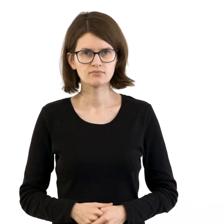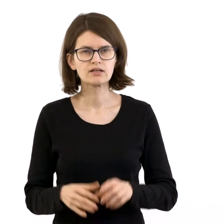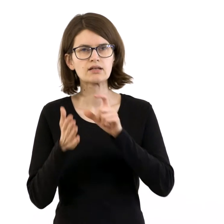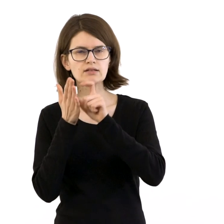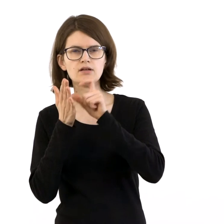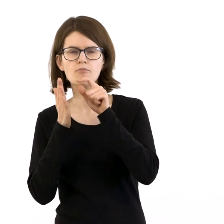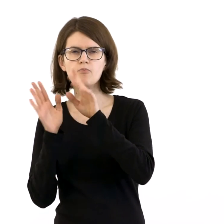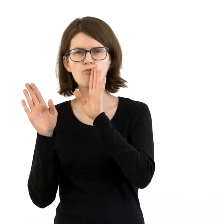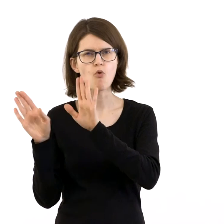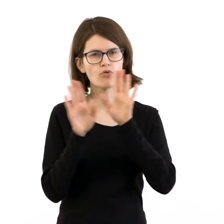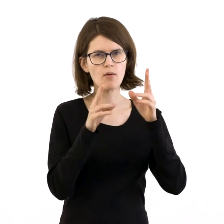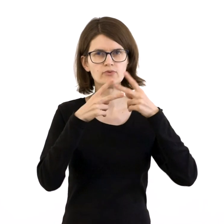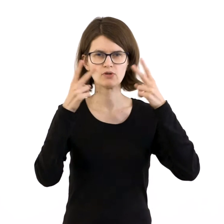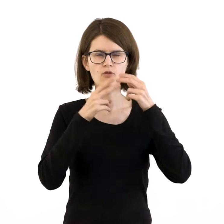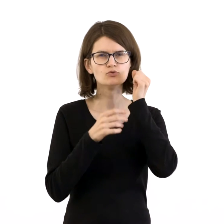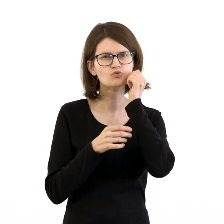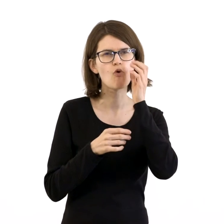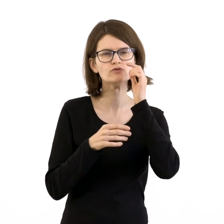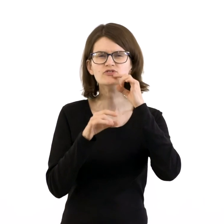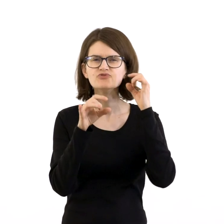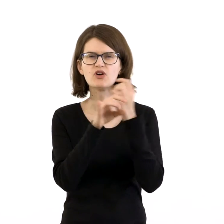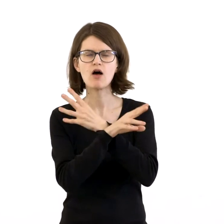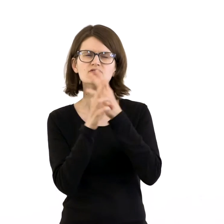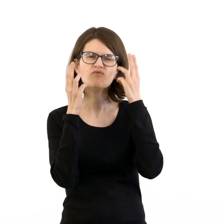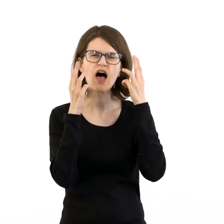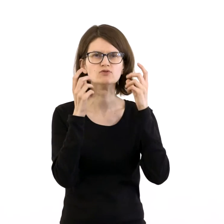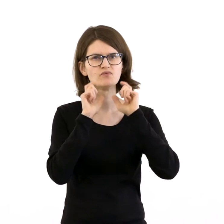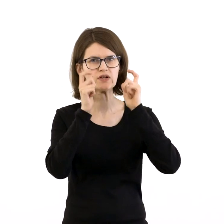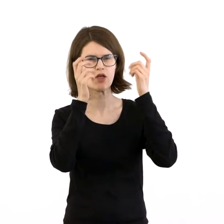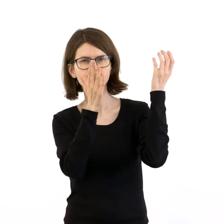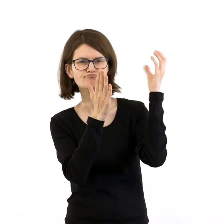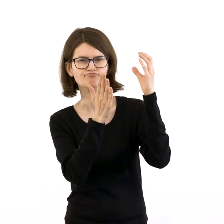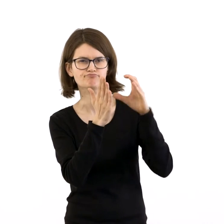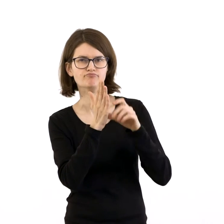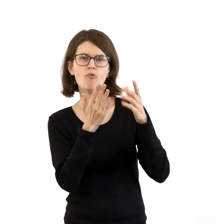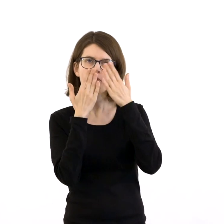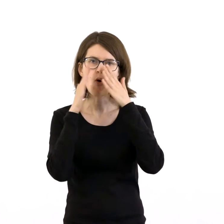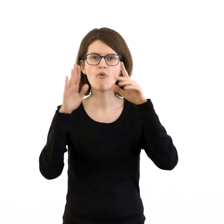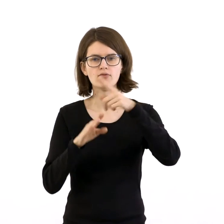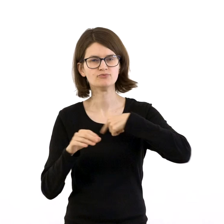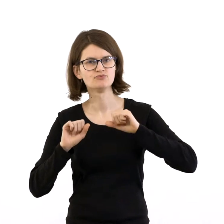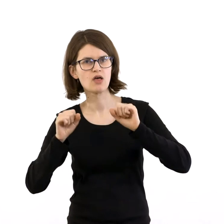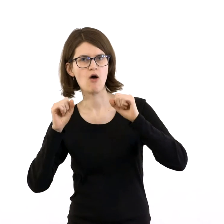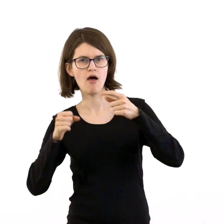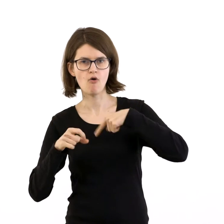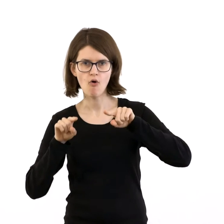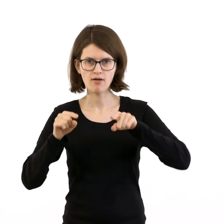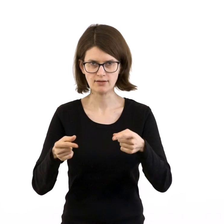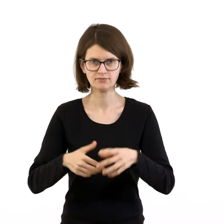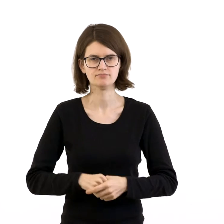Instagram możemy traktować jako współczesny dziennik, w którym pokazujemy najważniejsze momenty z życia naszej organizacji.